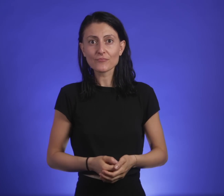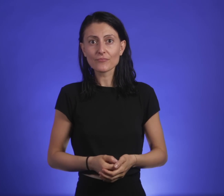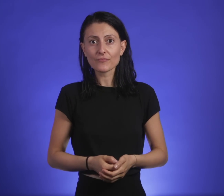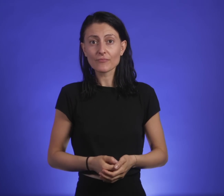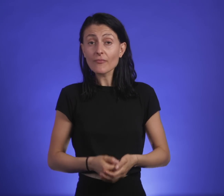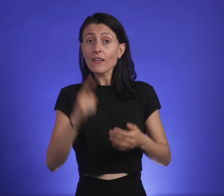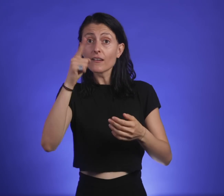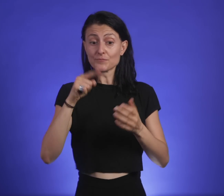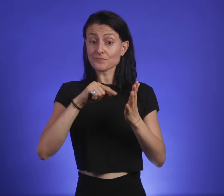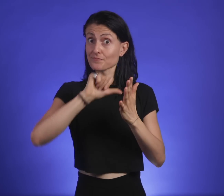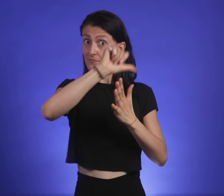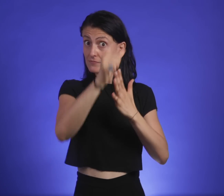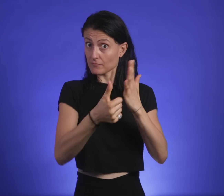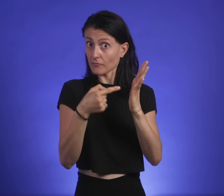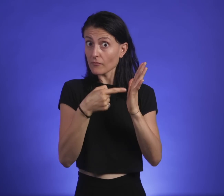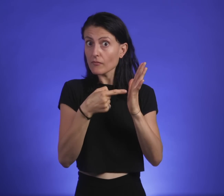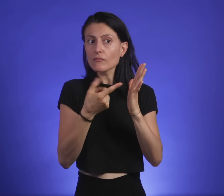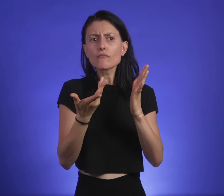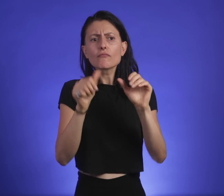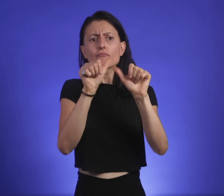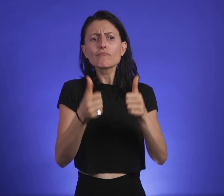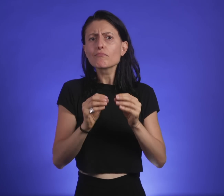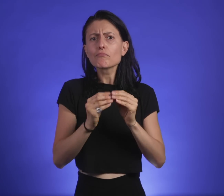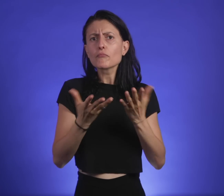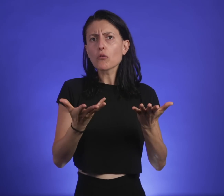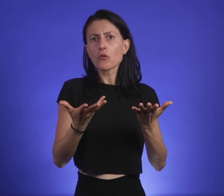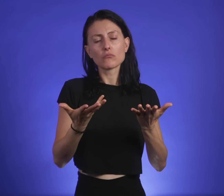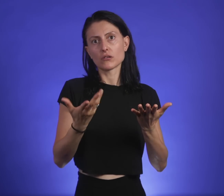Cos’è la configurazione della mano?